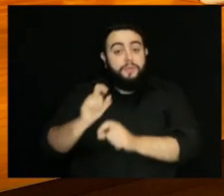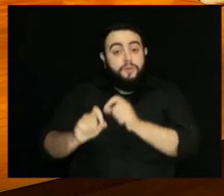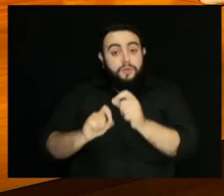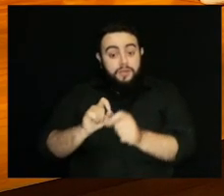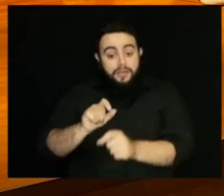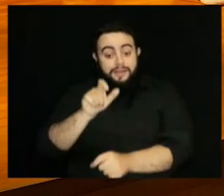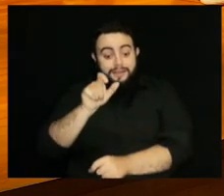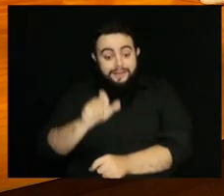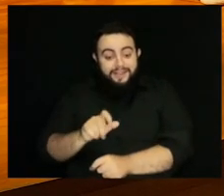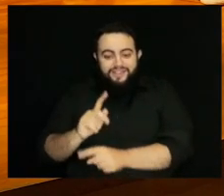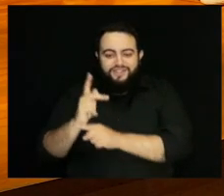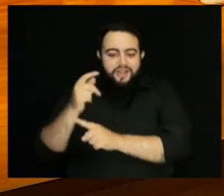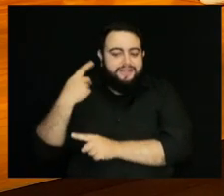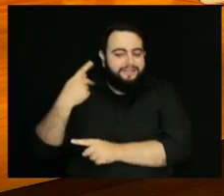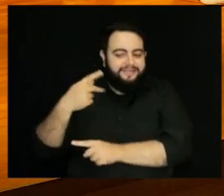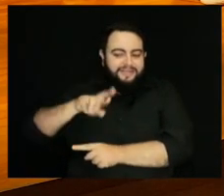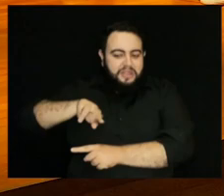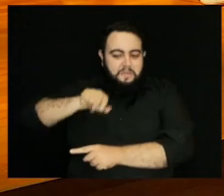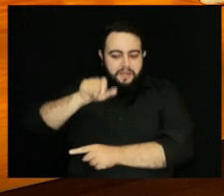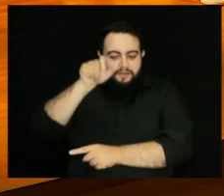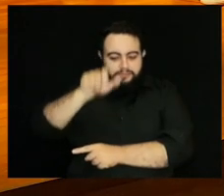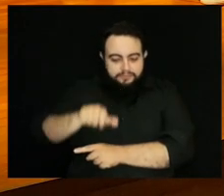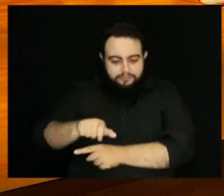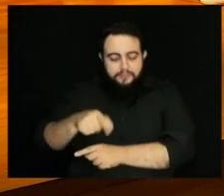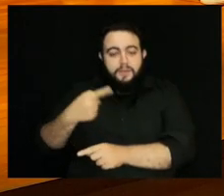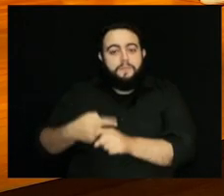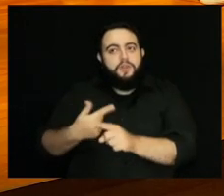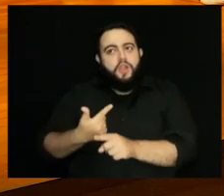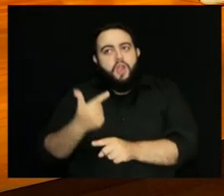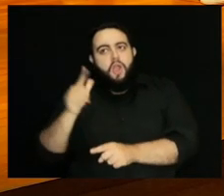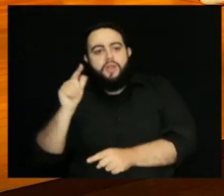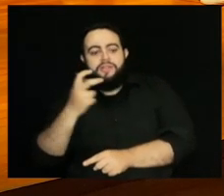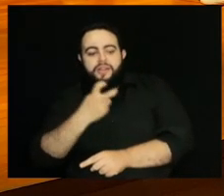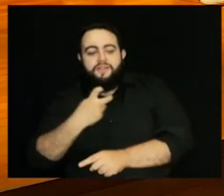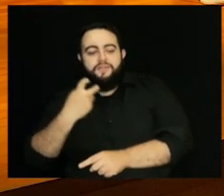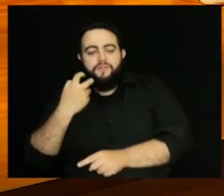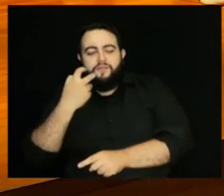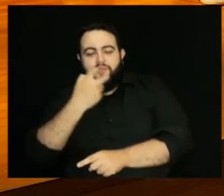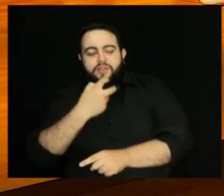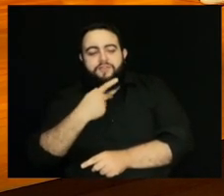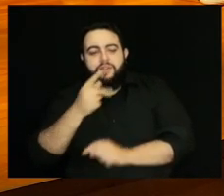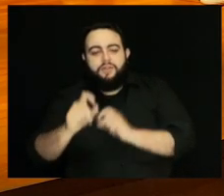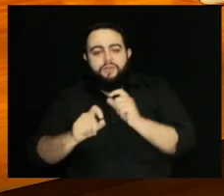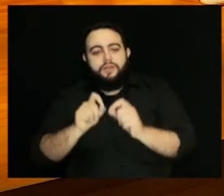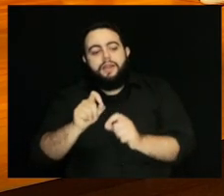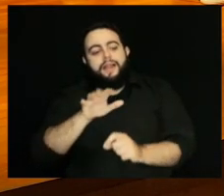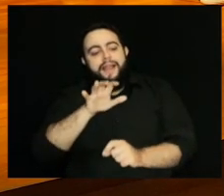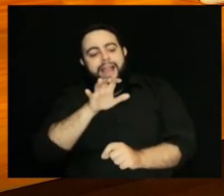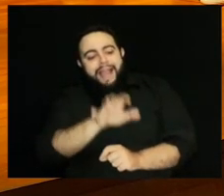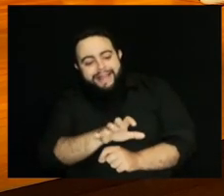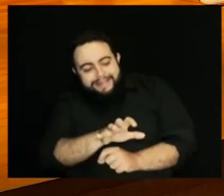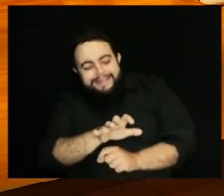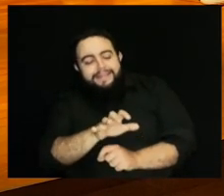não era esse cara que tava contando, porque daí uma outra voz de narrador diz: assim me contou